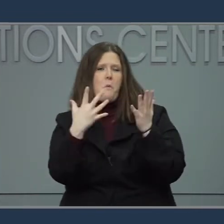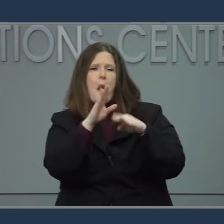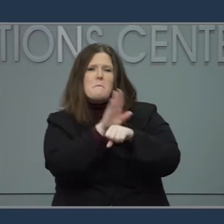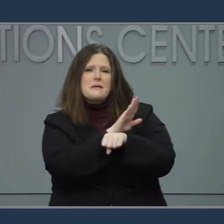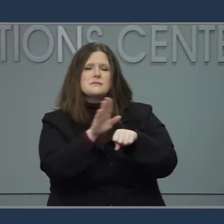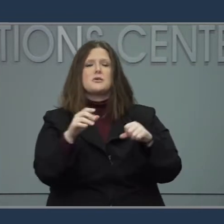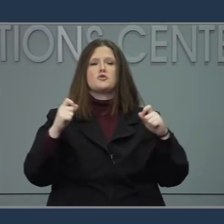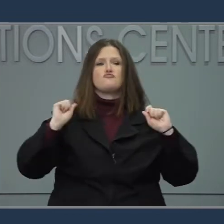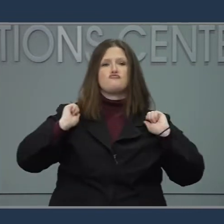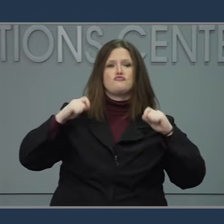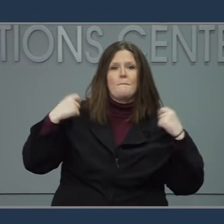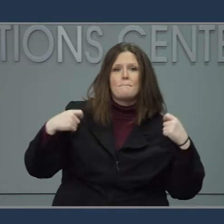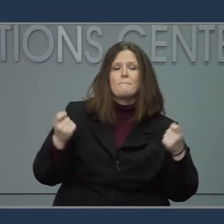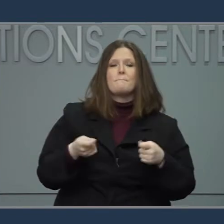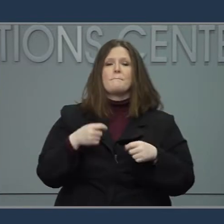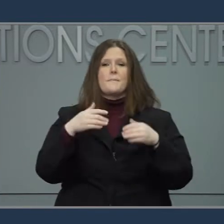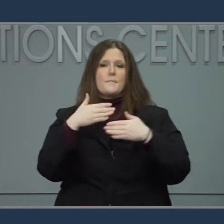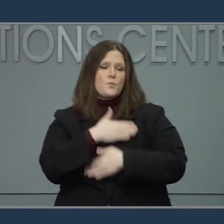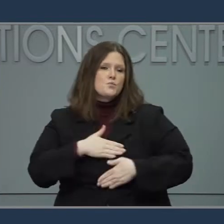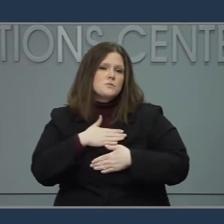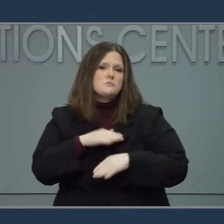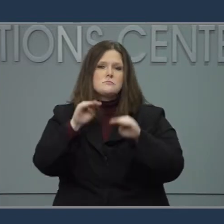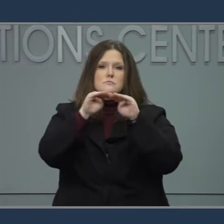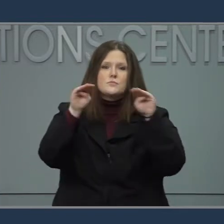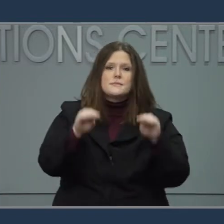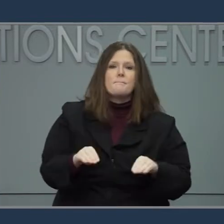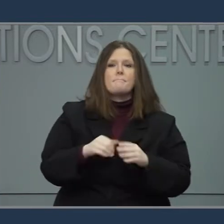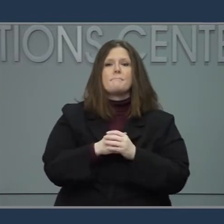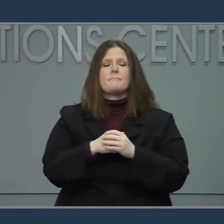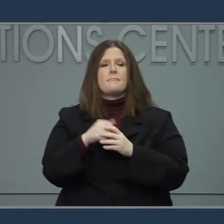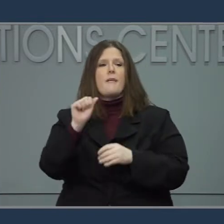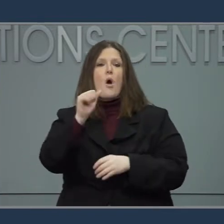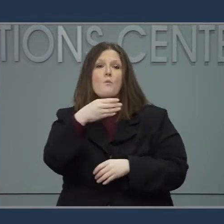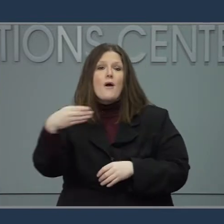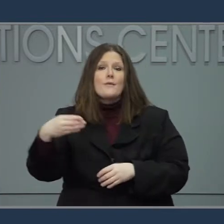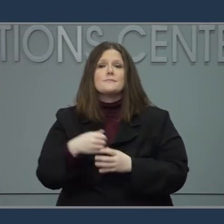museos acuarios, peluquerías. Pi, piscinas.